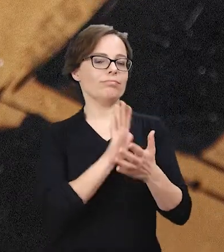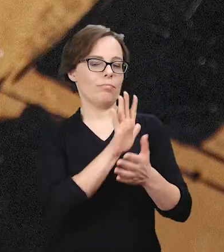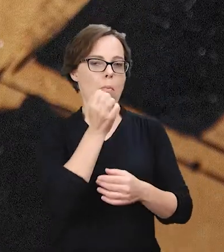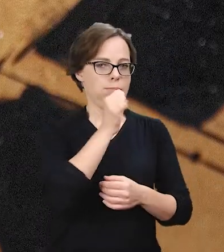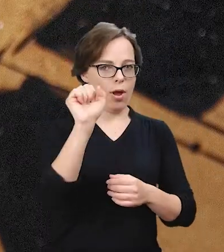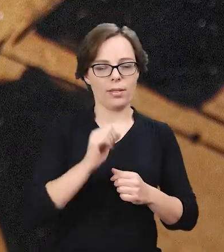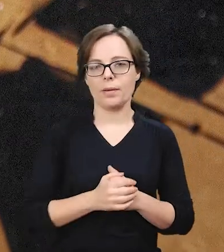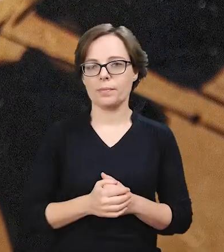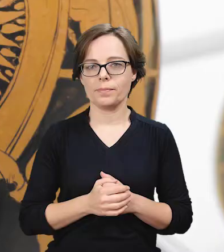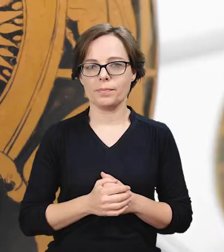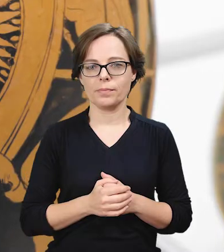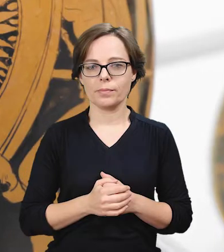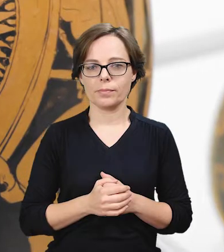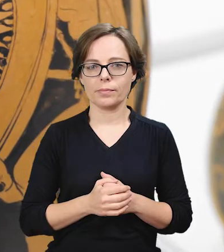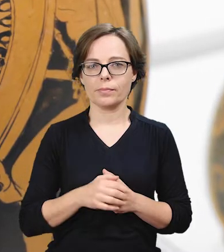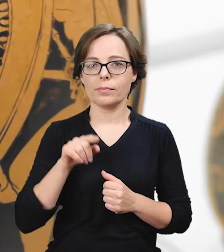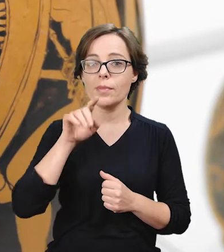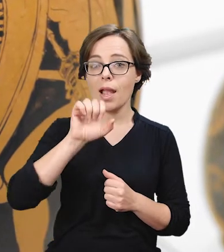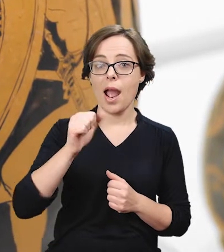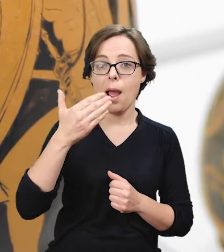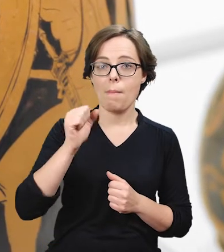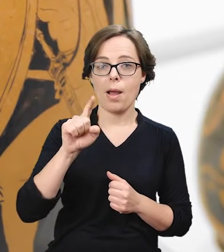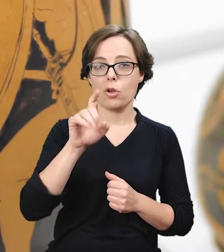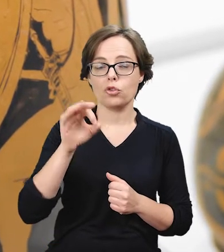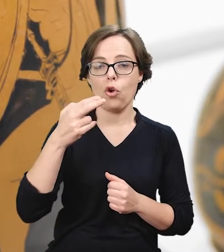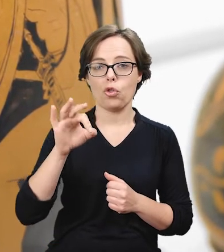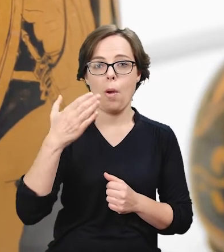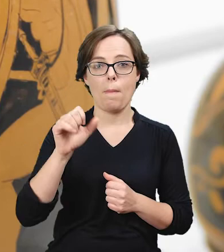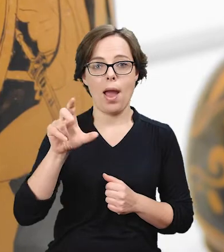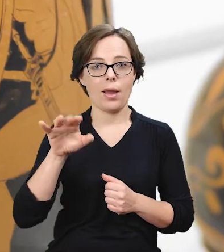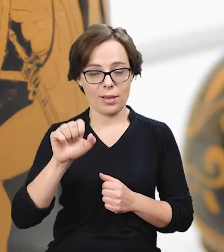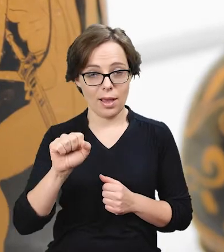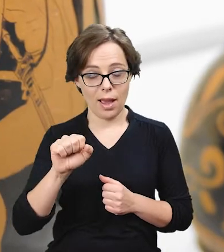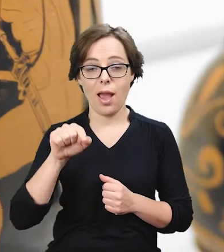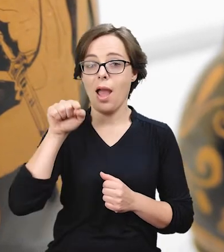Przedstawienie tak zwanej amazonomachii jest interpretowane